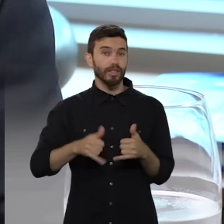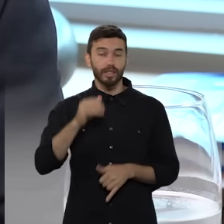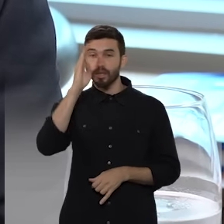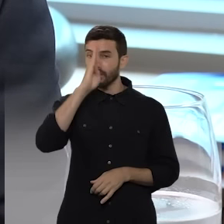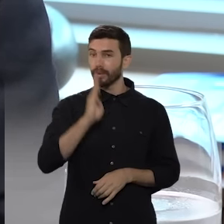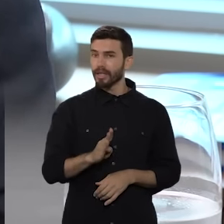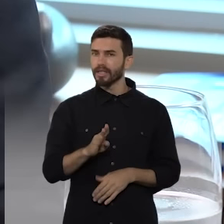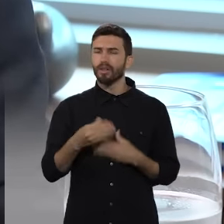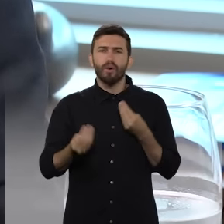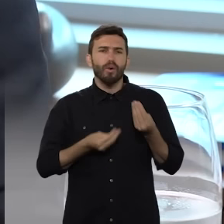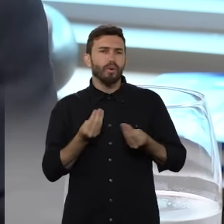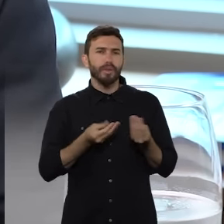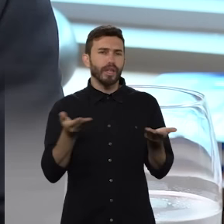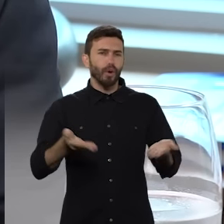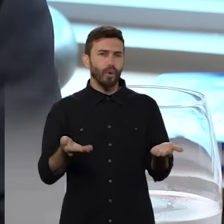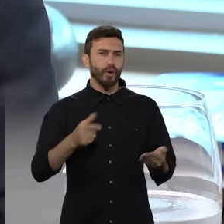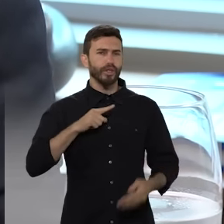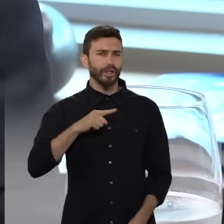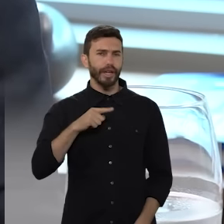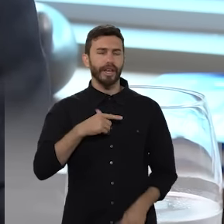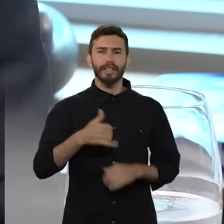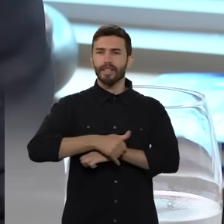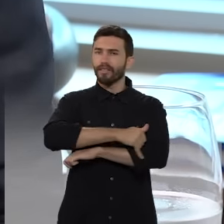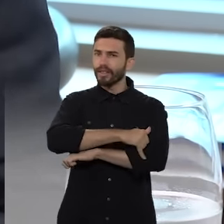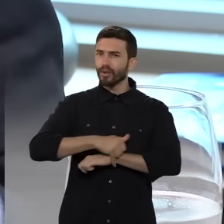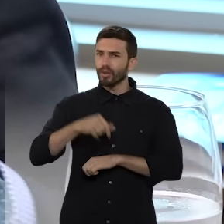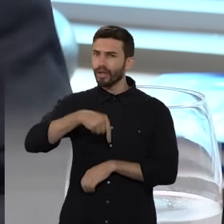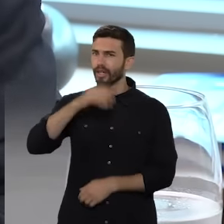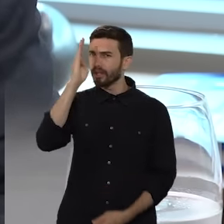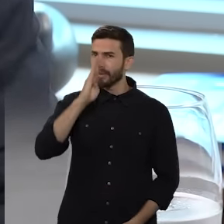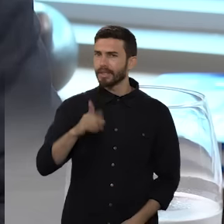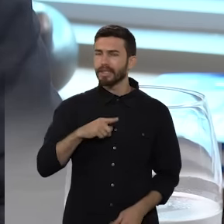Como está essa infraestrutura? Para onde ela está caminhando? A gente tem visto muitos